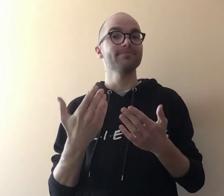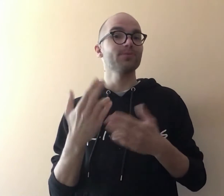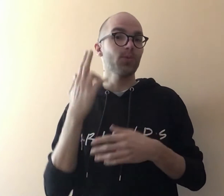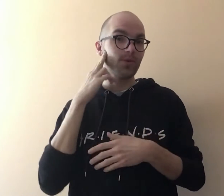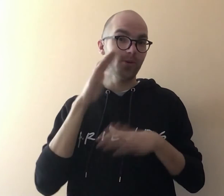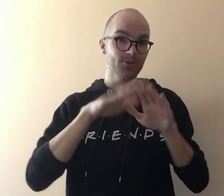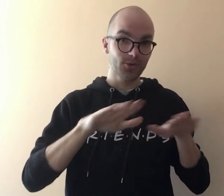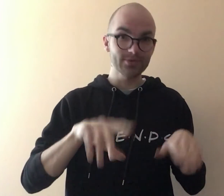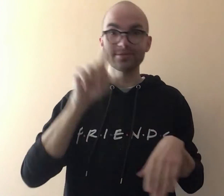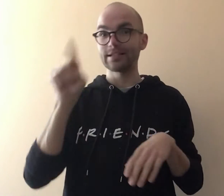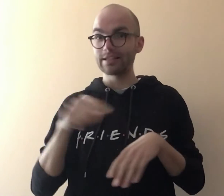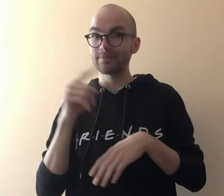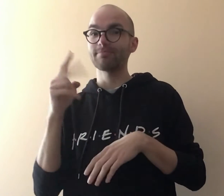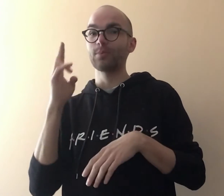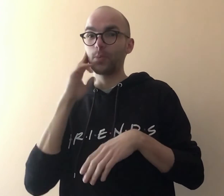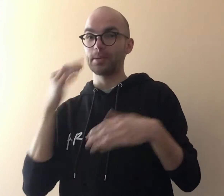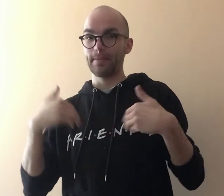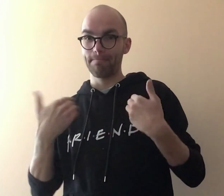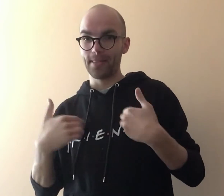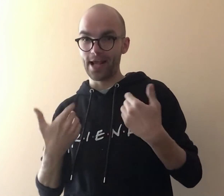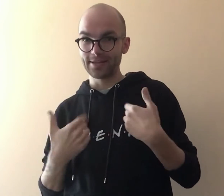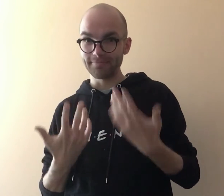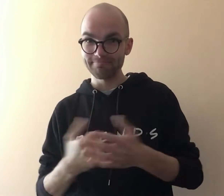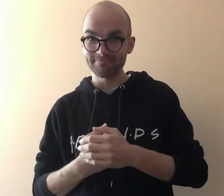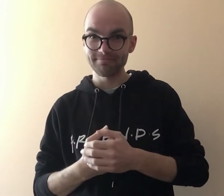Gre za kampiranje gluhih otrocih in mladih.